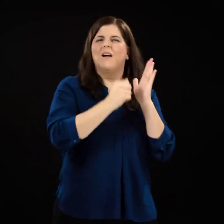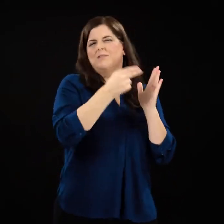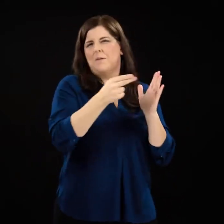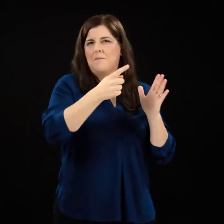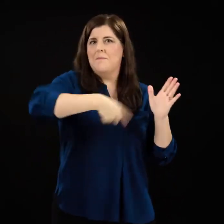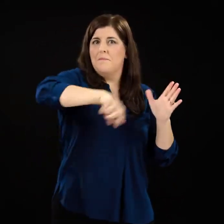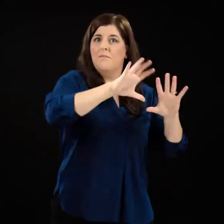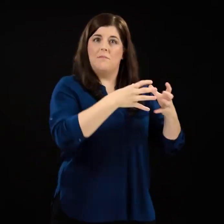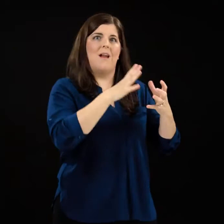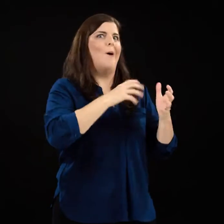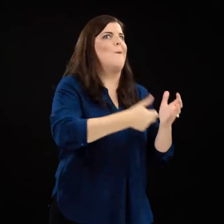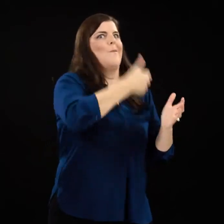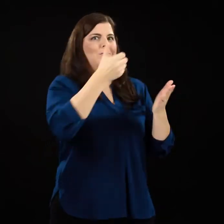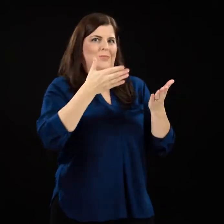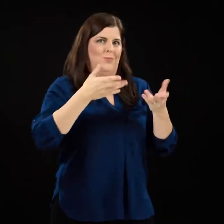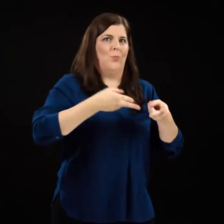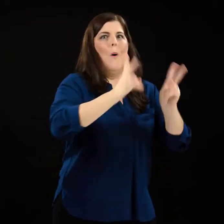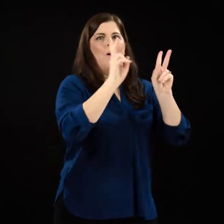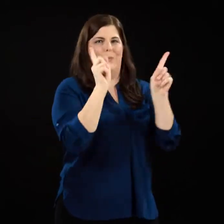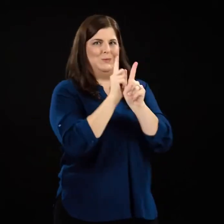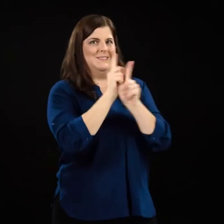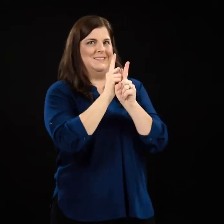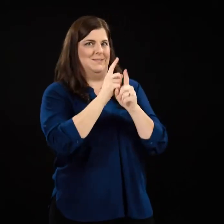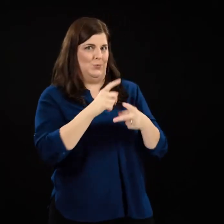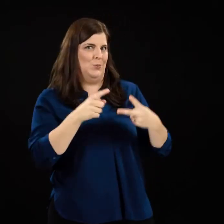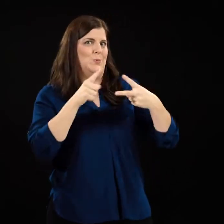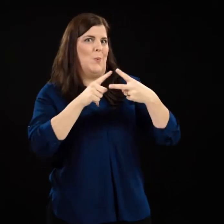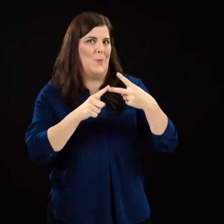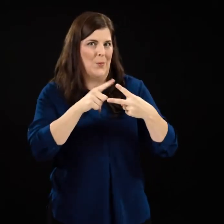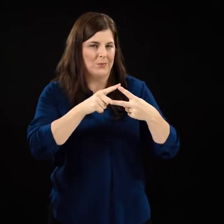politique sur la protection des renseignements personnels, de la